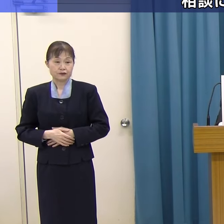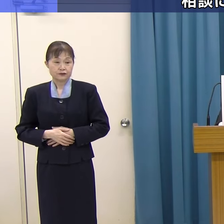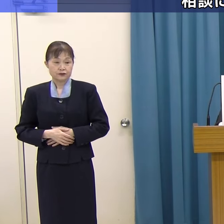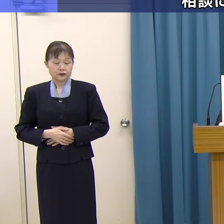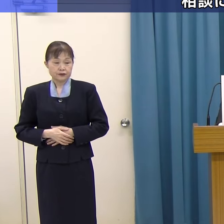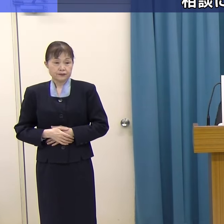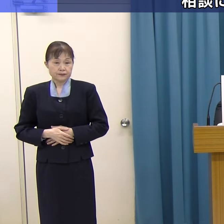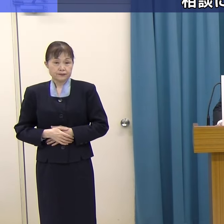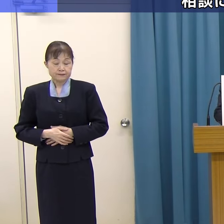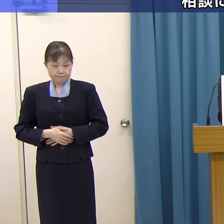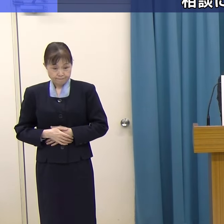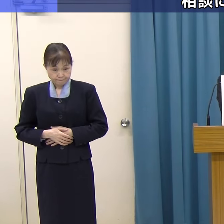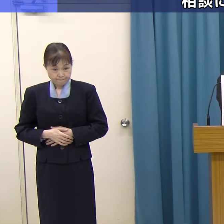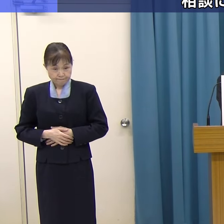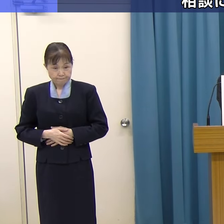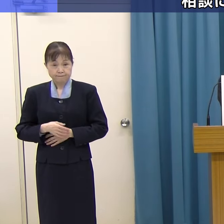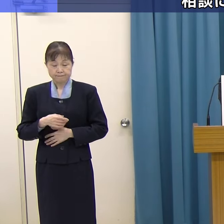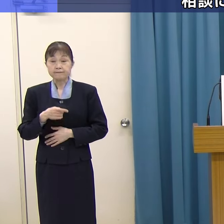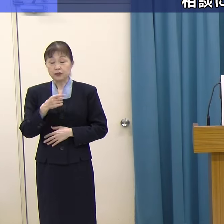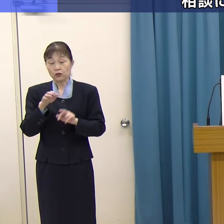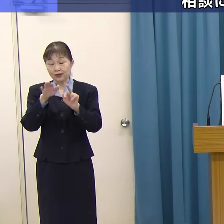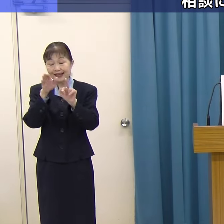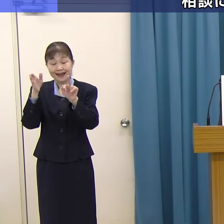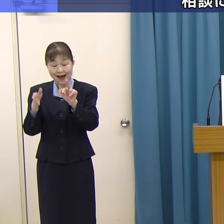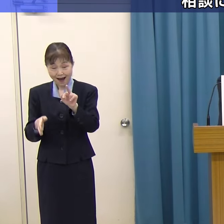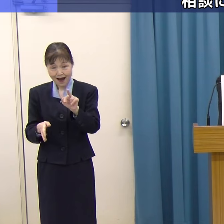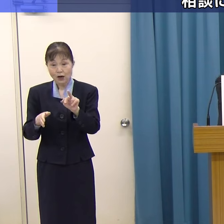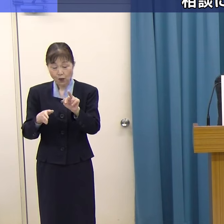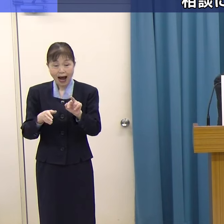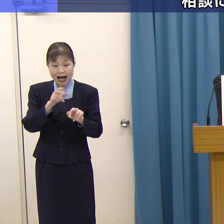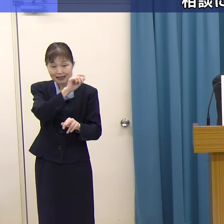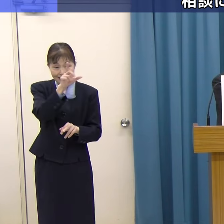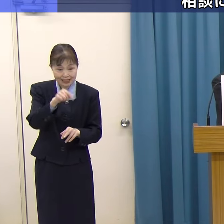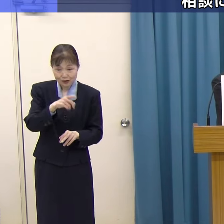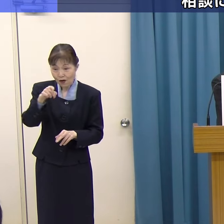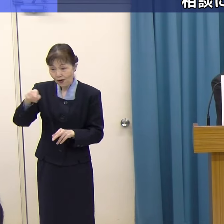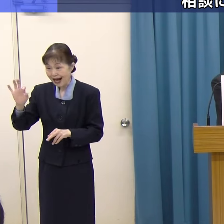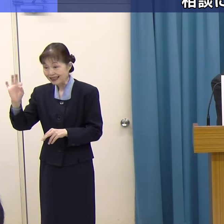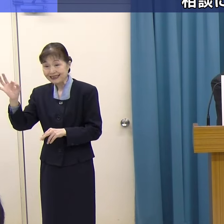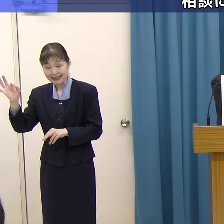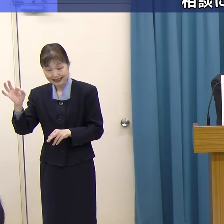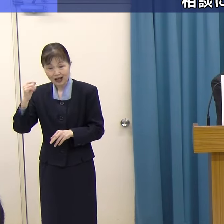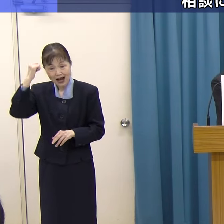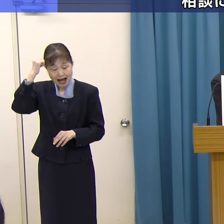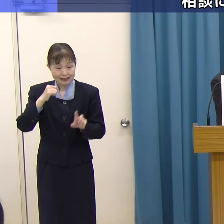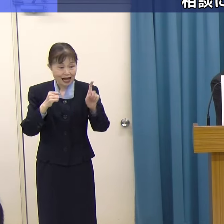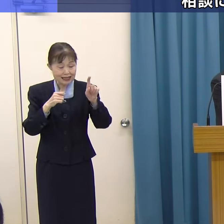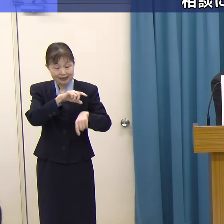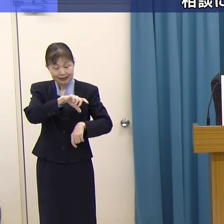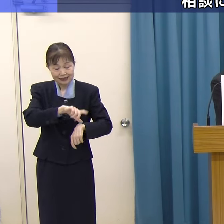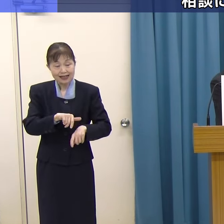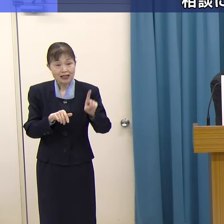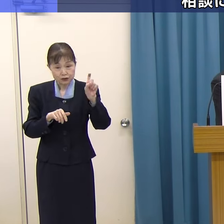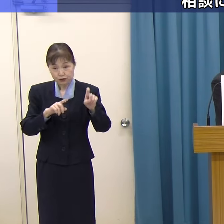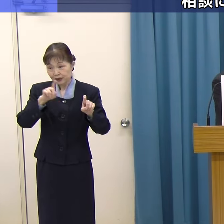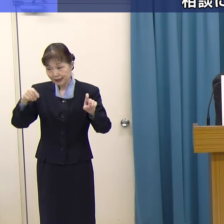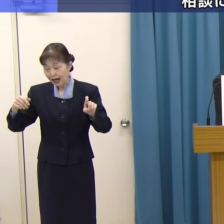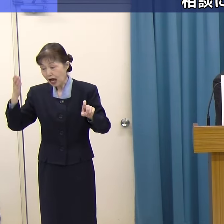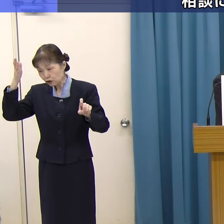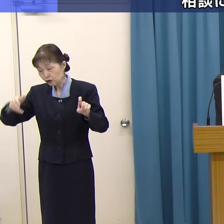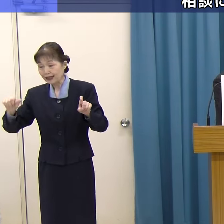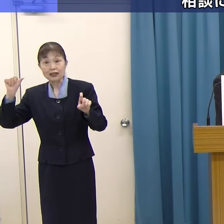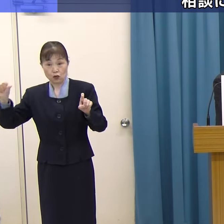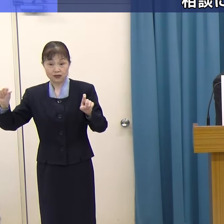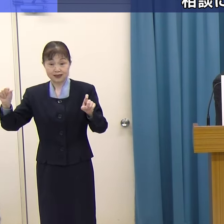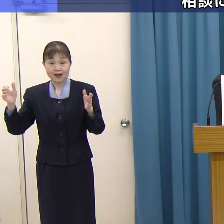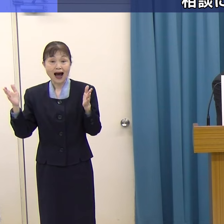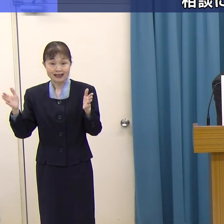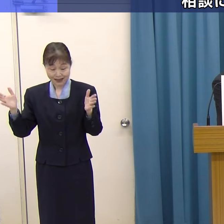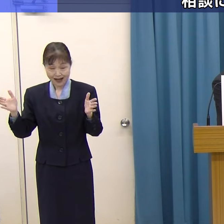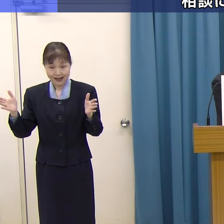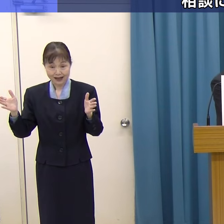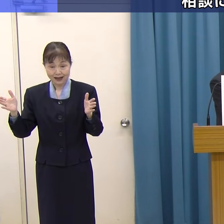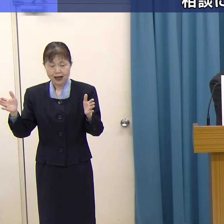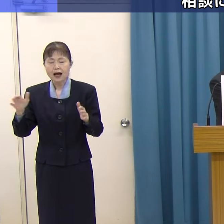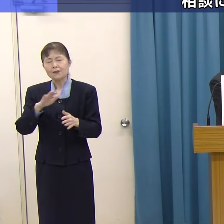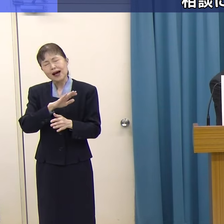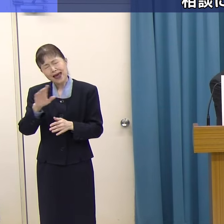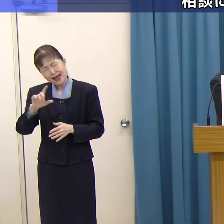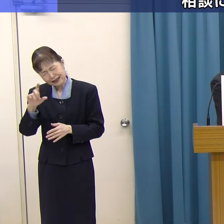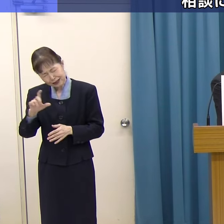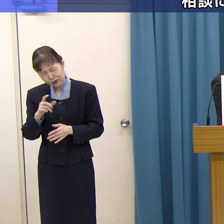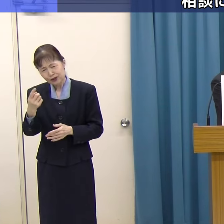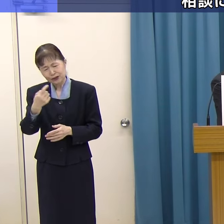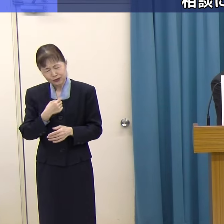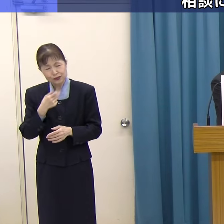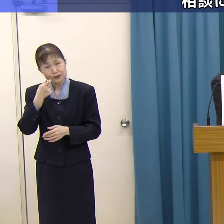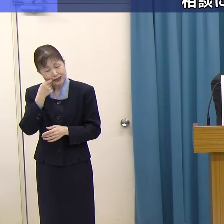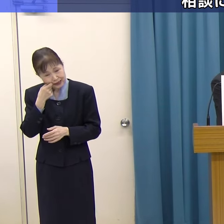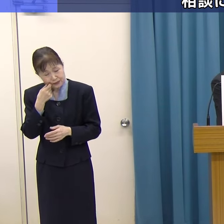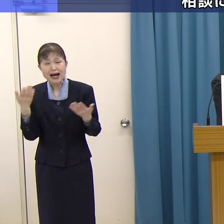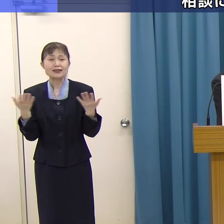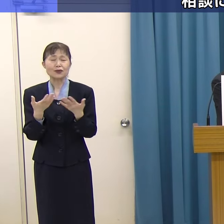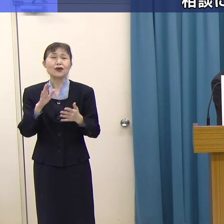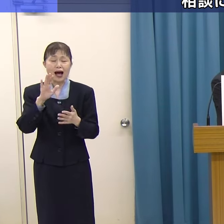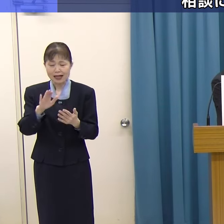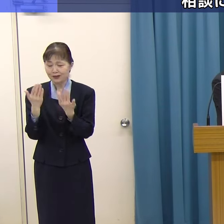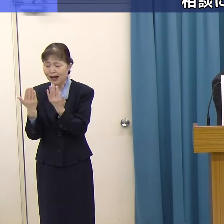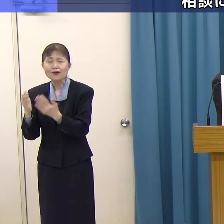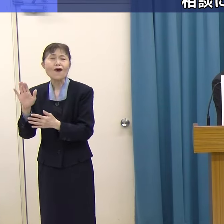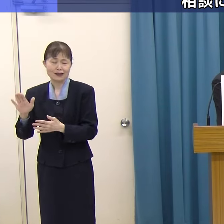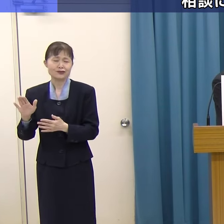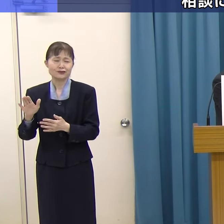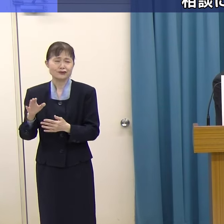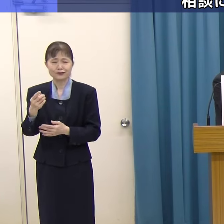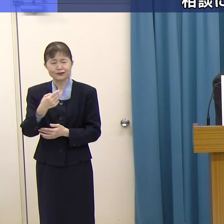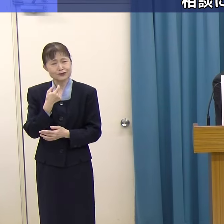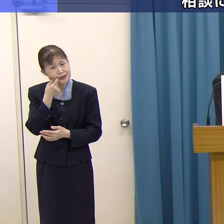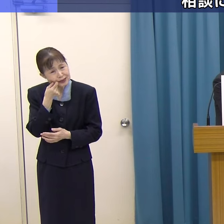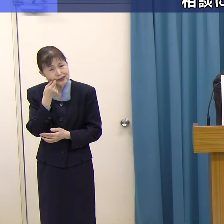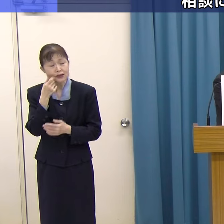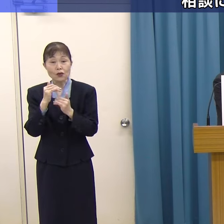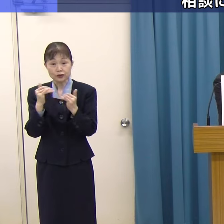このセンターですが、月曜日から金曜日までの朝１０時から夕方１７時まで、それから平日の相談は、なかなかお仕事や学業の関係で難しいという方のために、